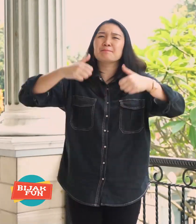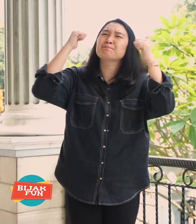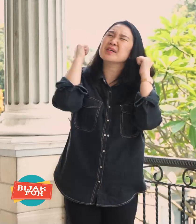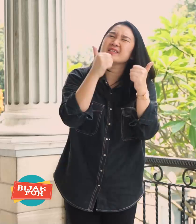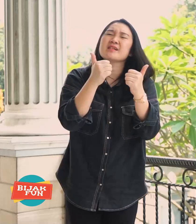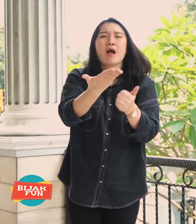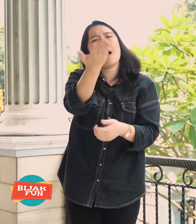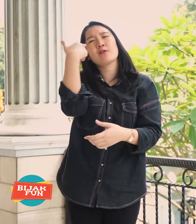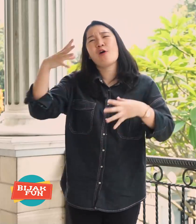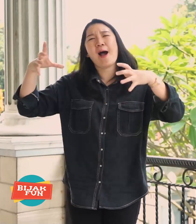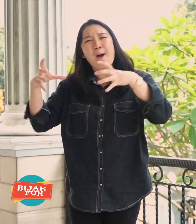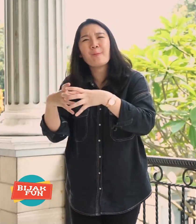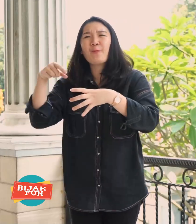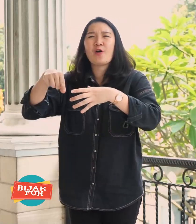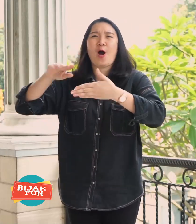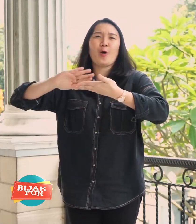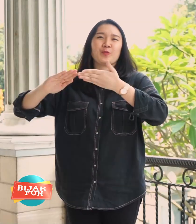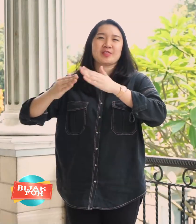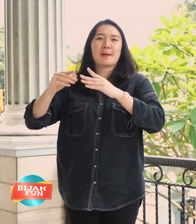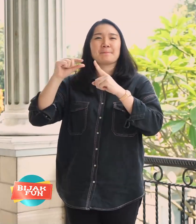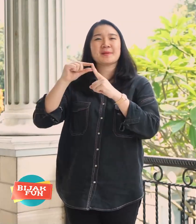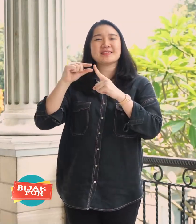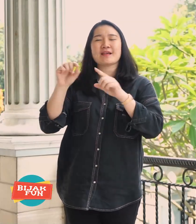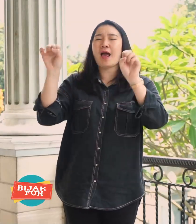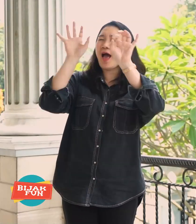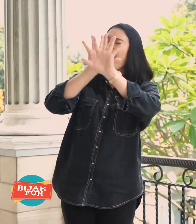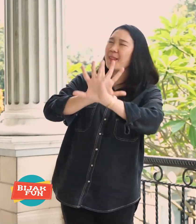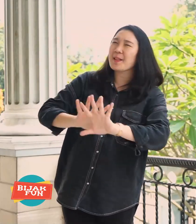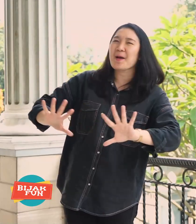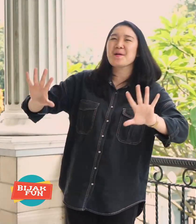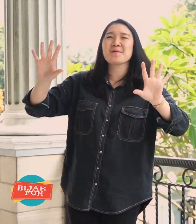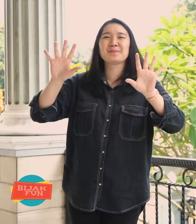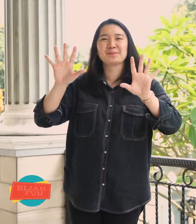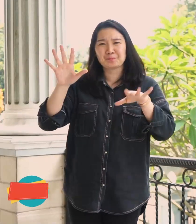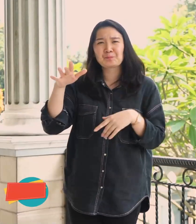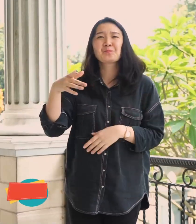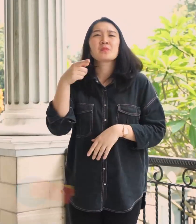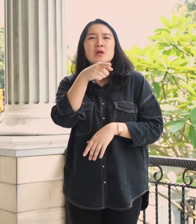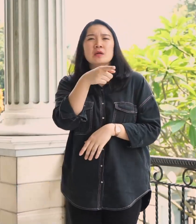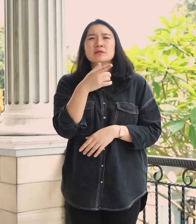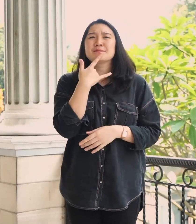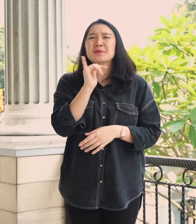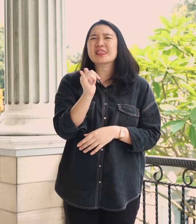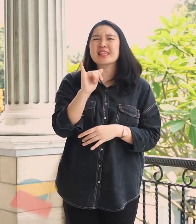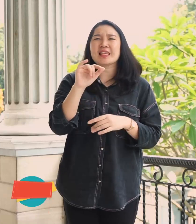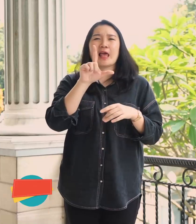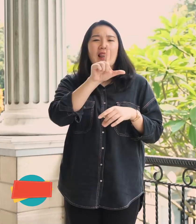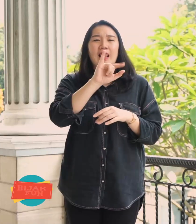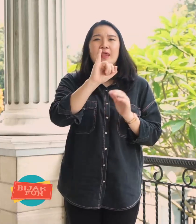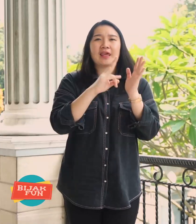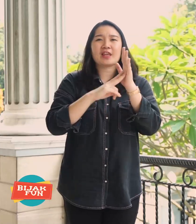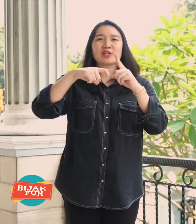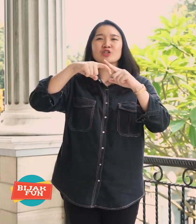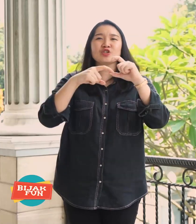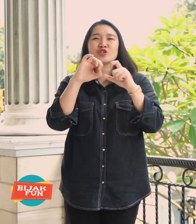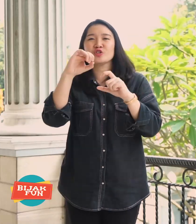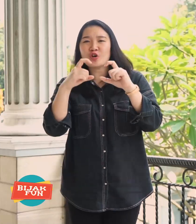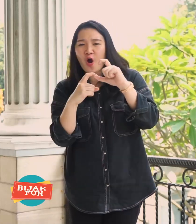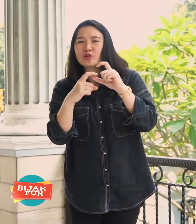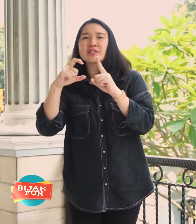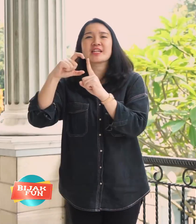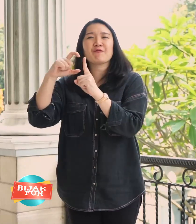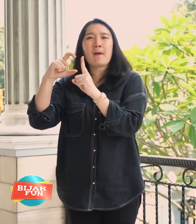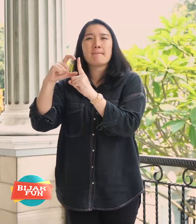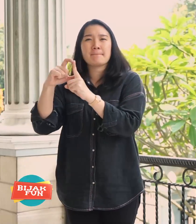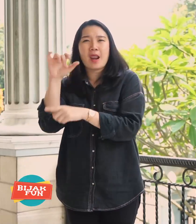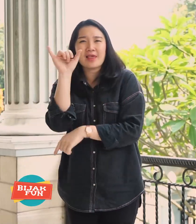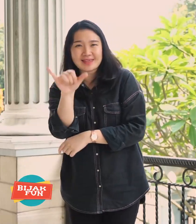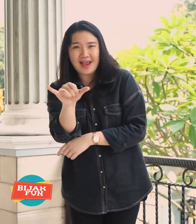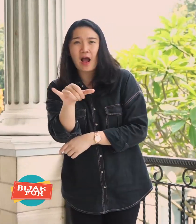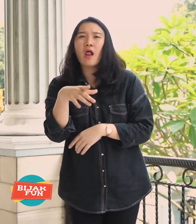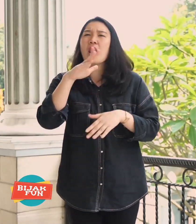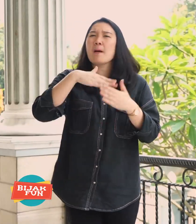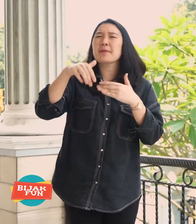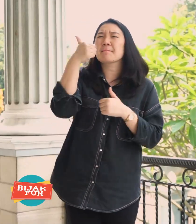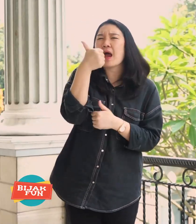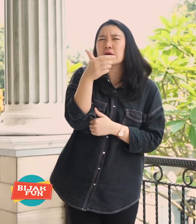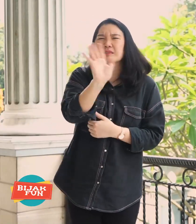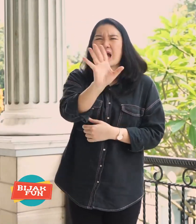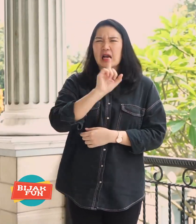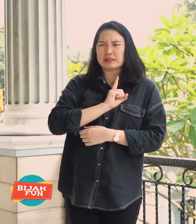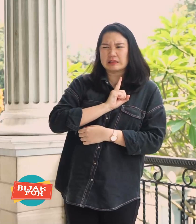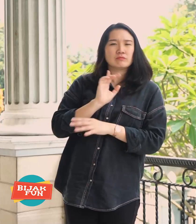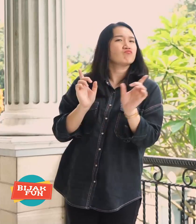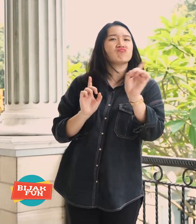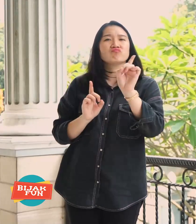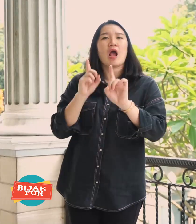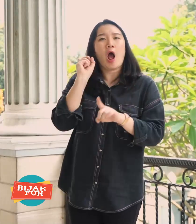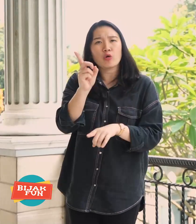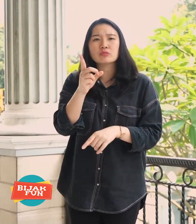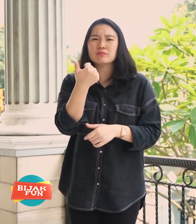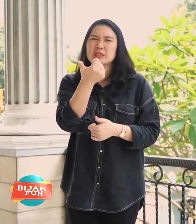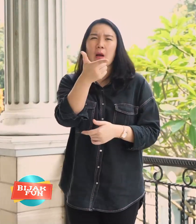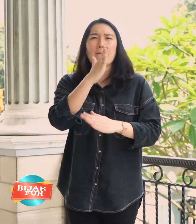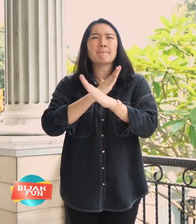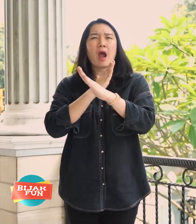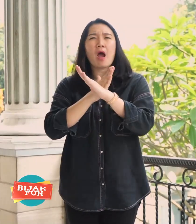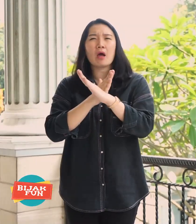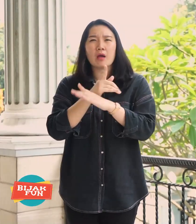Bisa kok, gabung saja ke komunitas pecinta alam seperti Linksos Difpala ya, lebih baik jangan sendiri itu berbahaya.